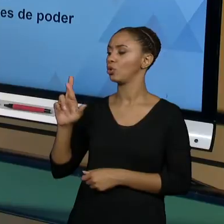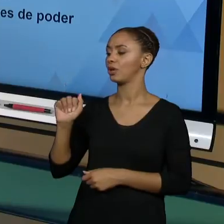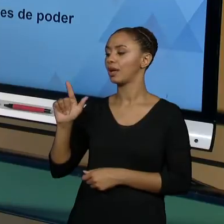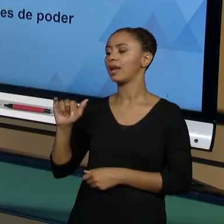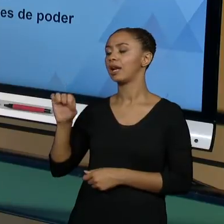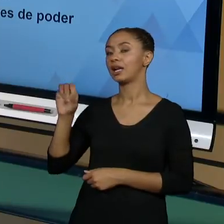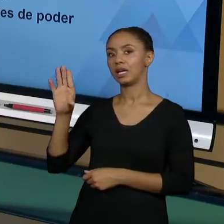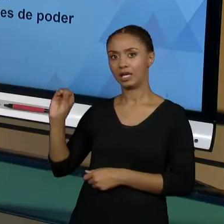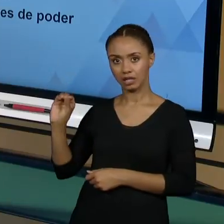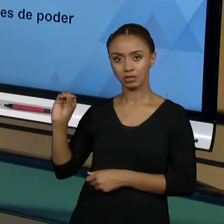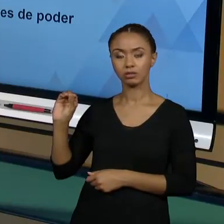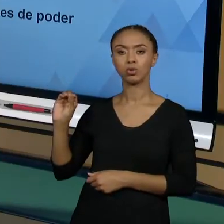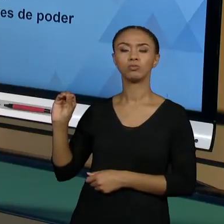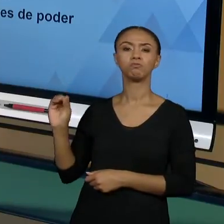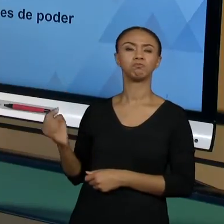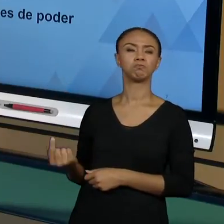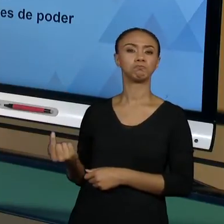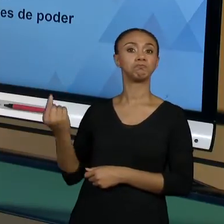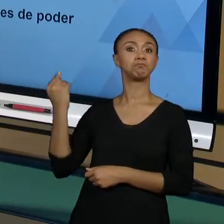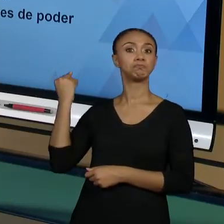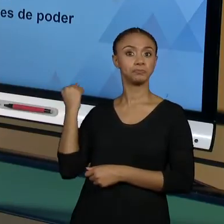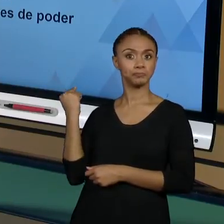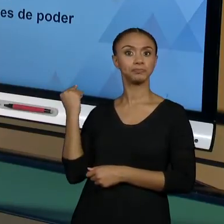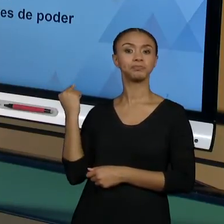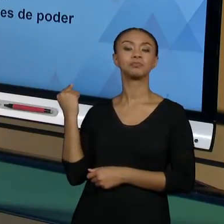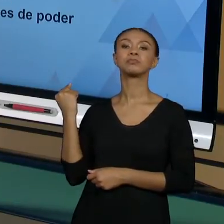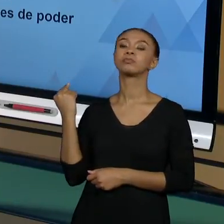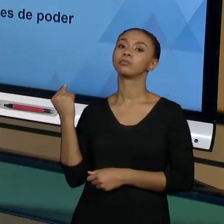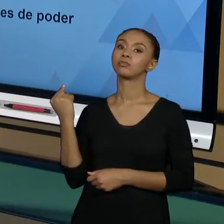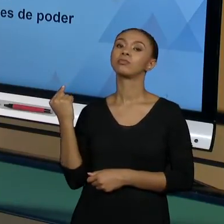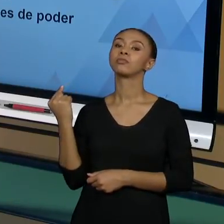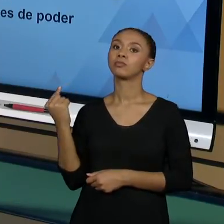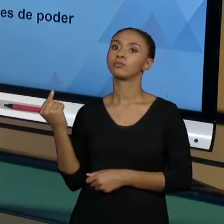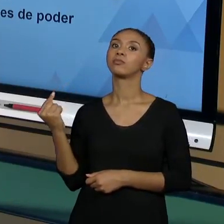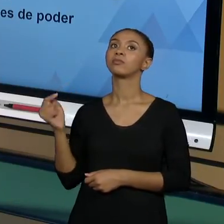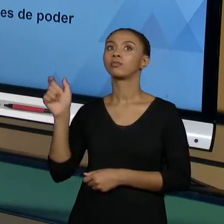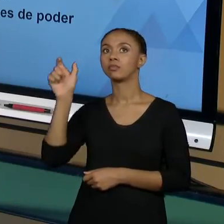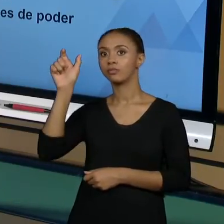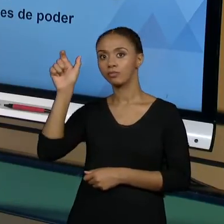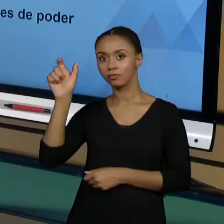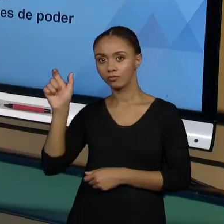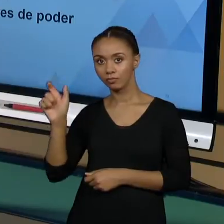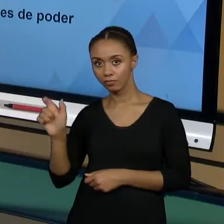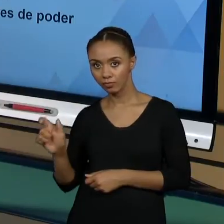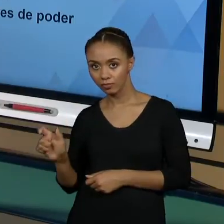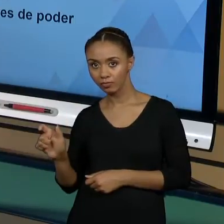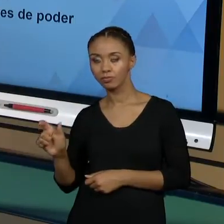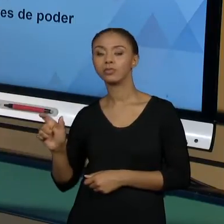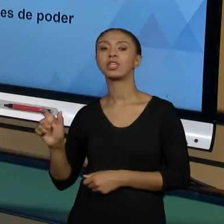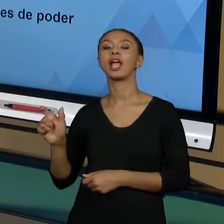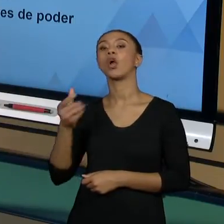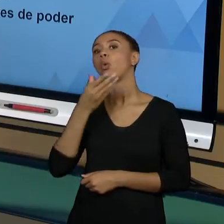CONTRIBUIÇÕES DE UM LINGUISTA MUITO IMPORTANTE CHAMADO FERDINAND DE SAUSSURE - RECONHECE QUE OS